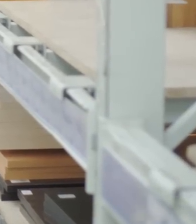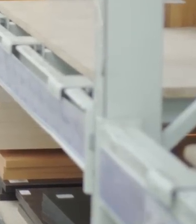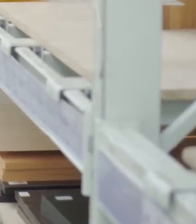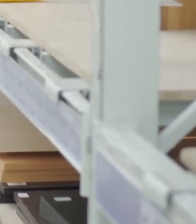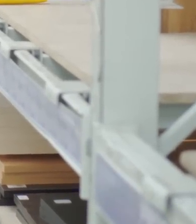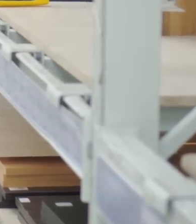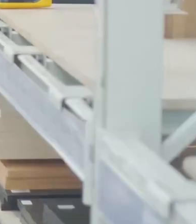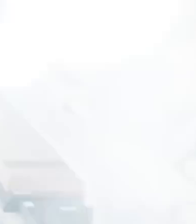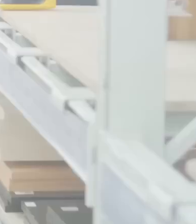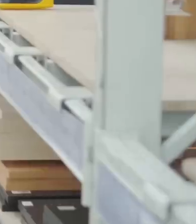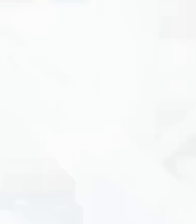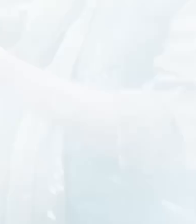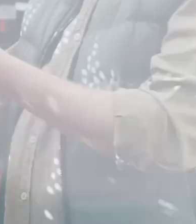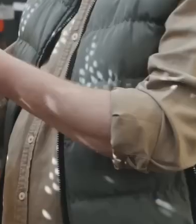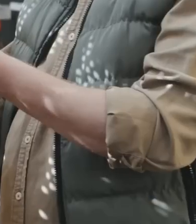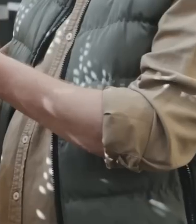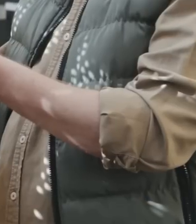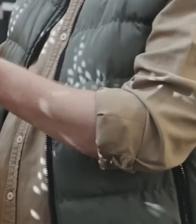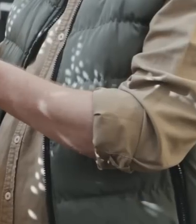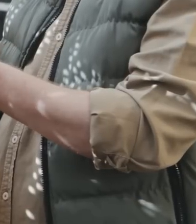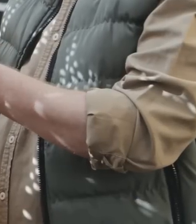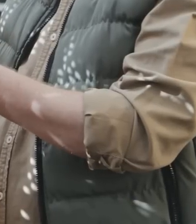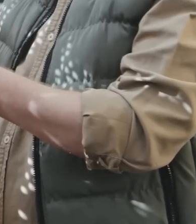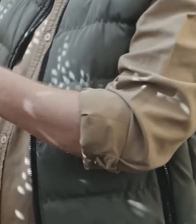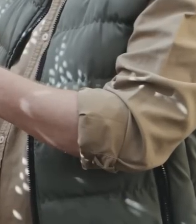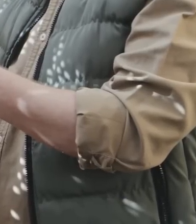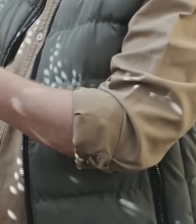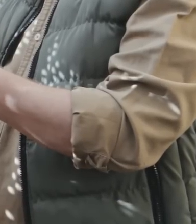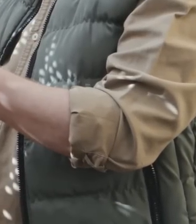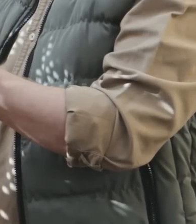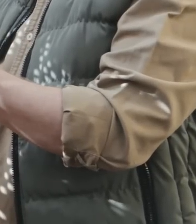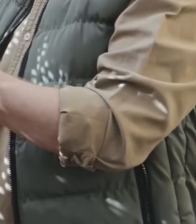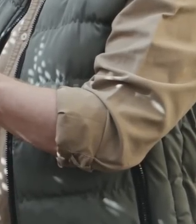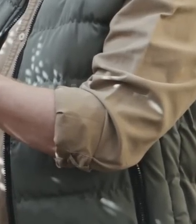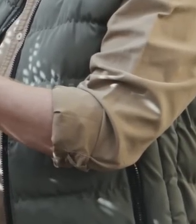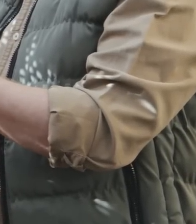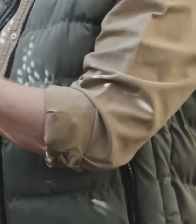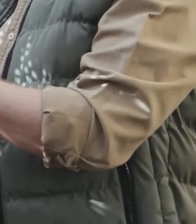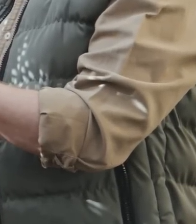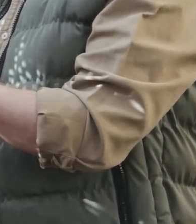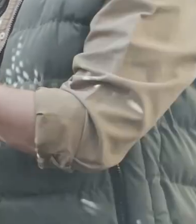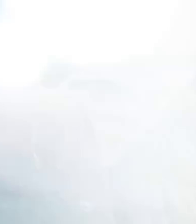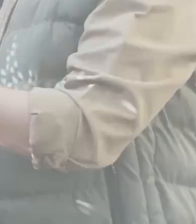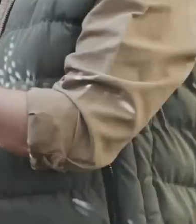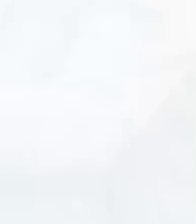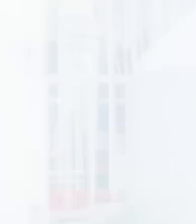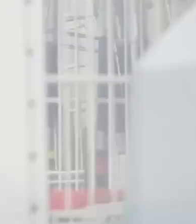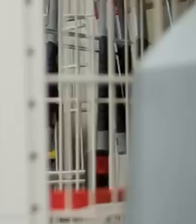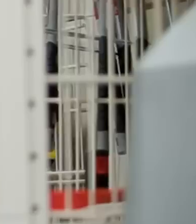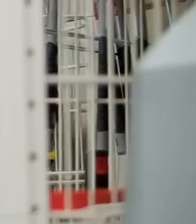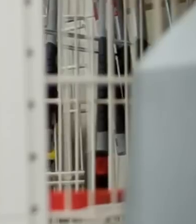todo el país siendo la empresa más importante dentro de su segmento en la misma presentación